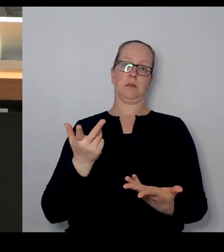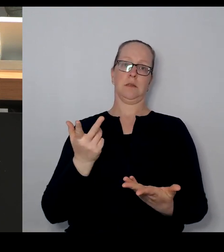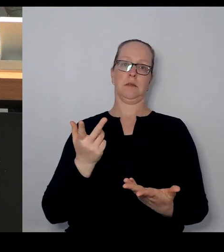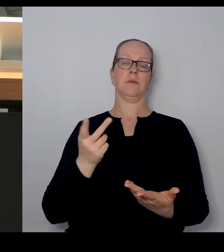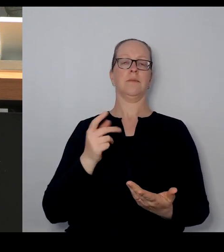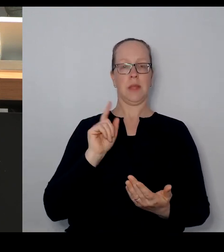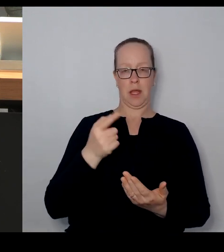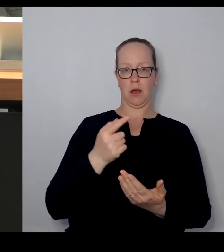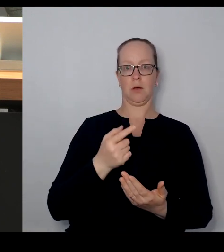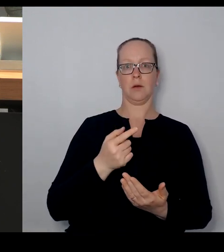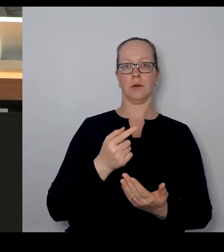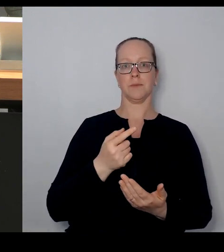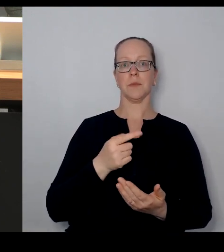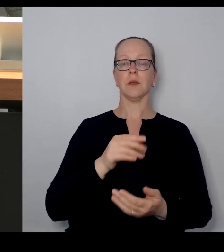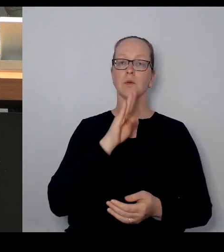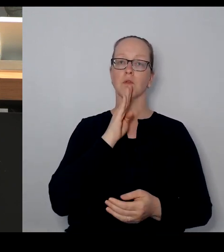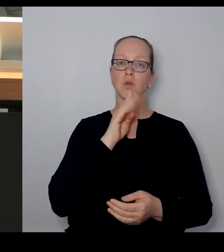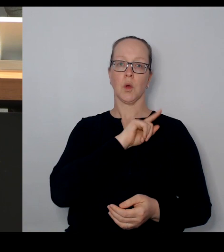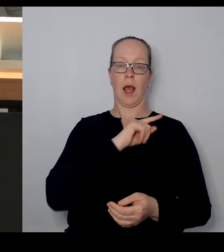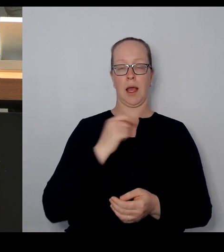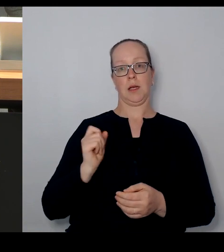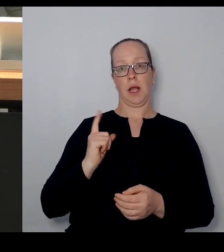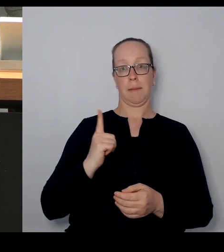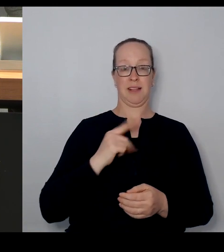Das Ergebnis ist, dass wir eine Zwei Klassen